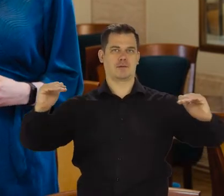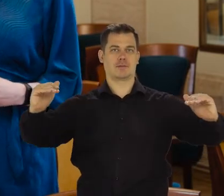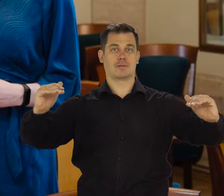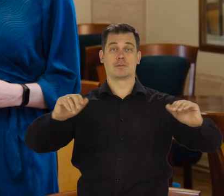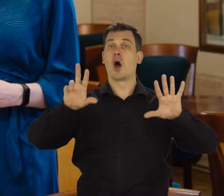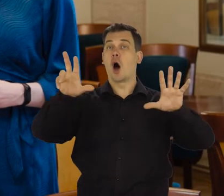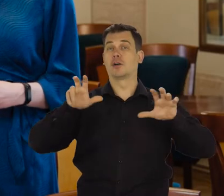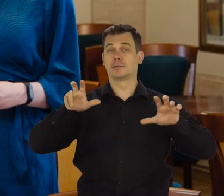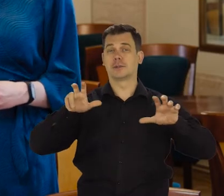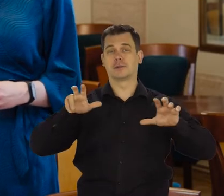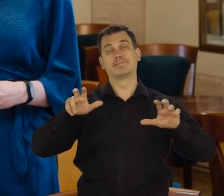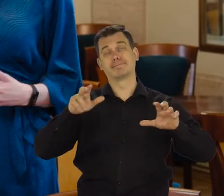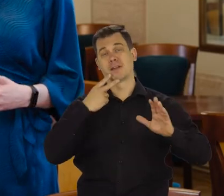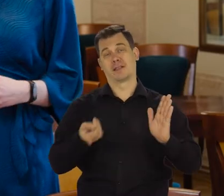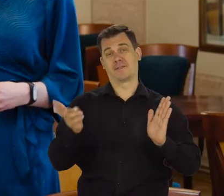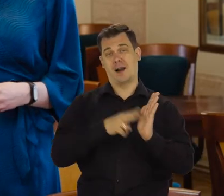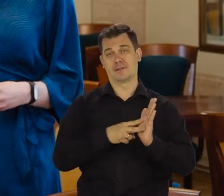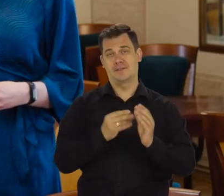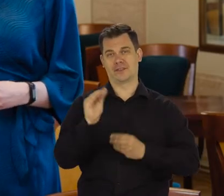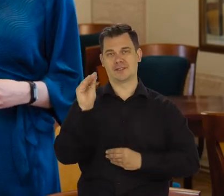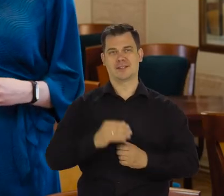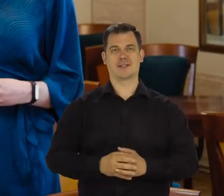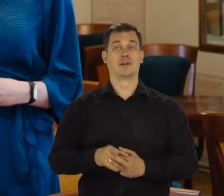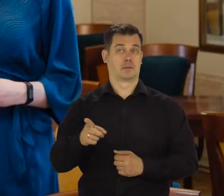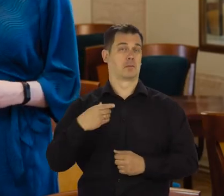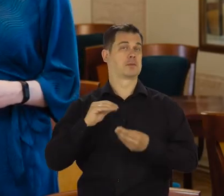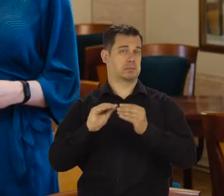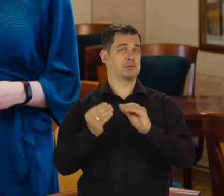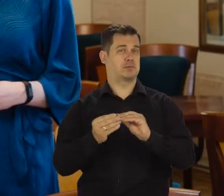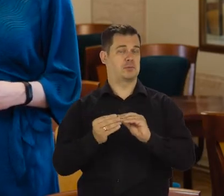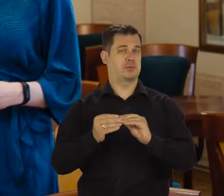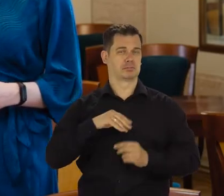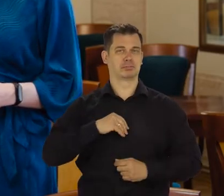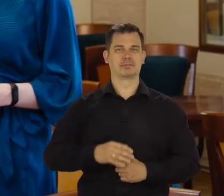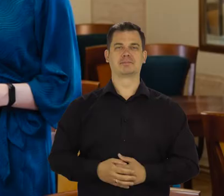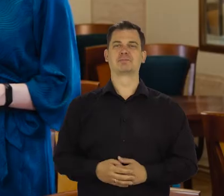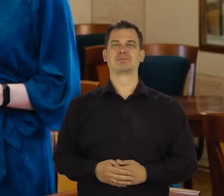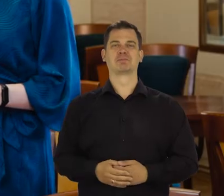więc te 800 osób – 2 razy więcej niż dzisiaj mieściło się na widowni teatralnej.